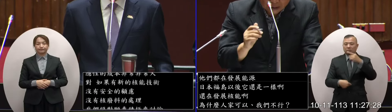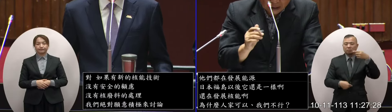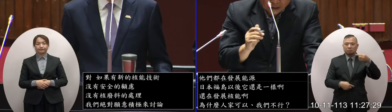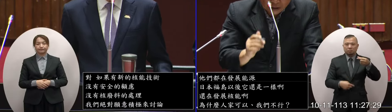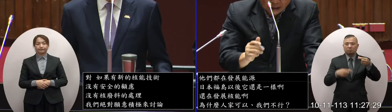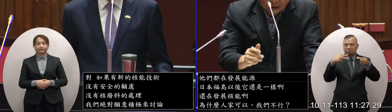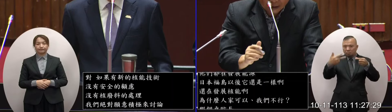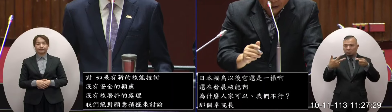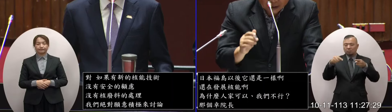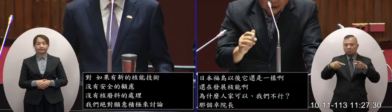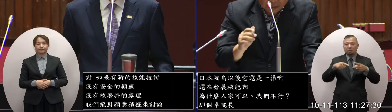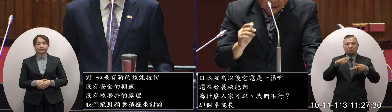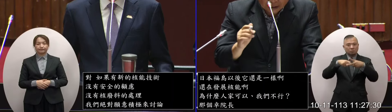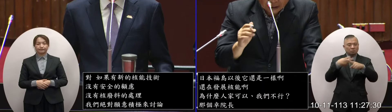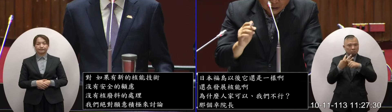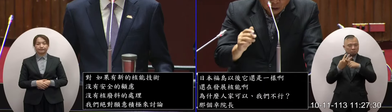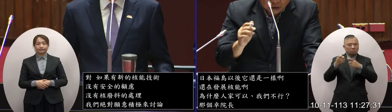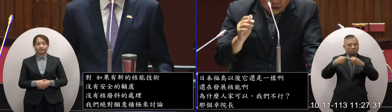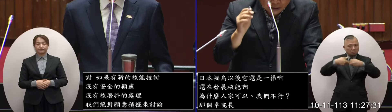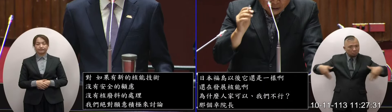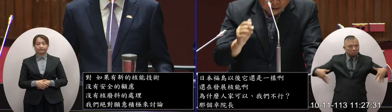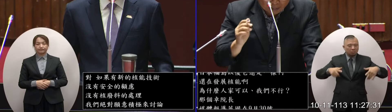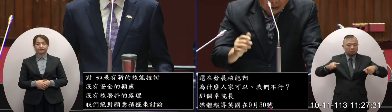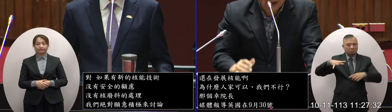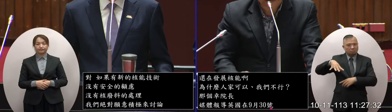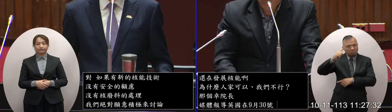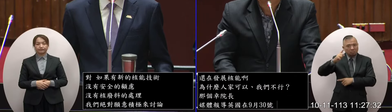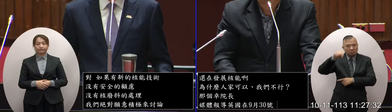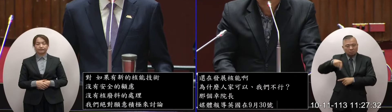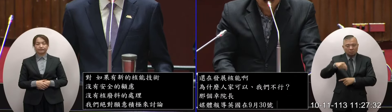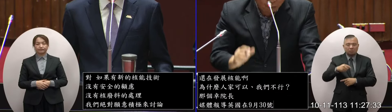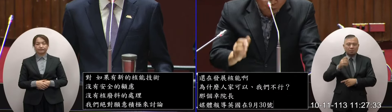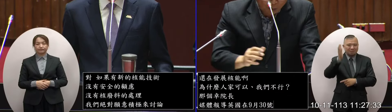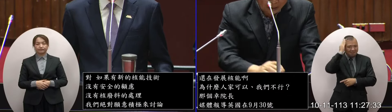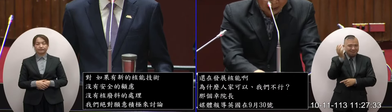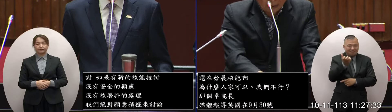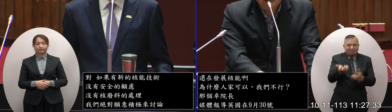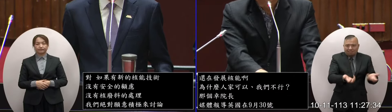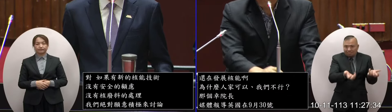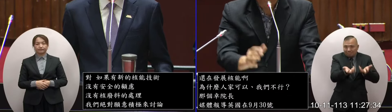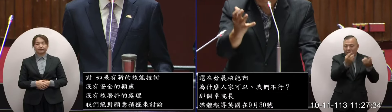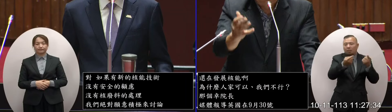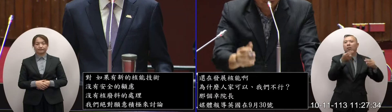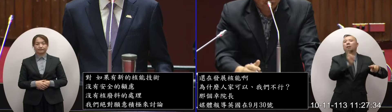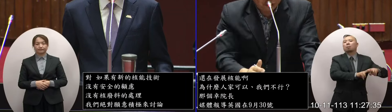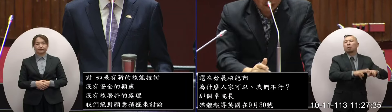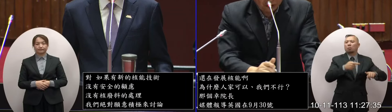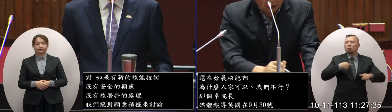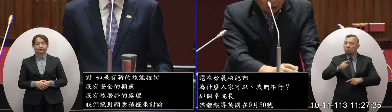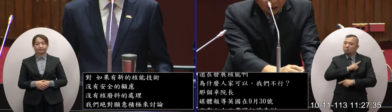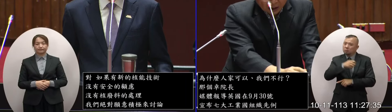的先例成為第一個 終止燃煤發電的國家 我們燃煤漲50